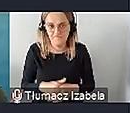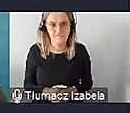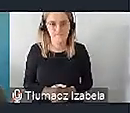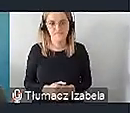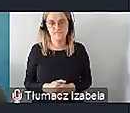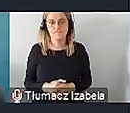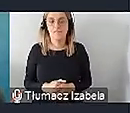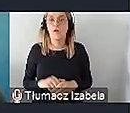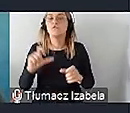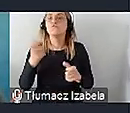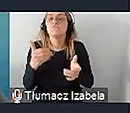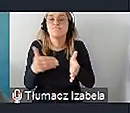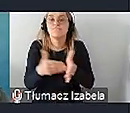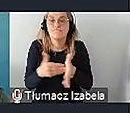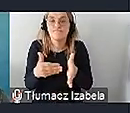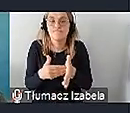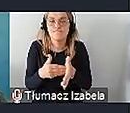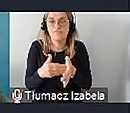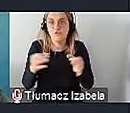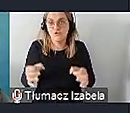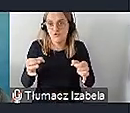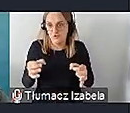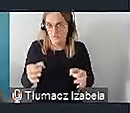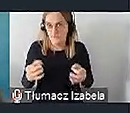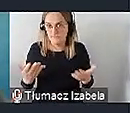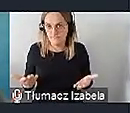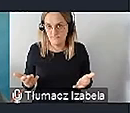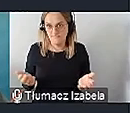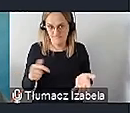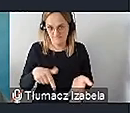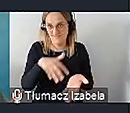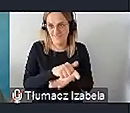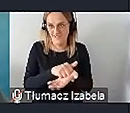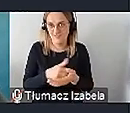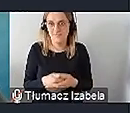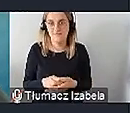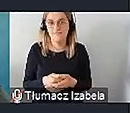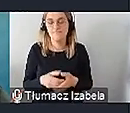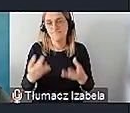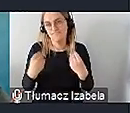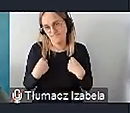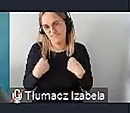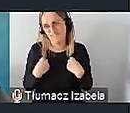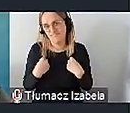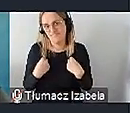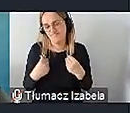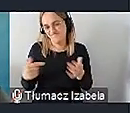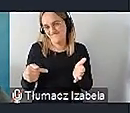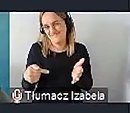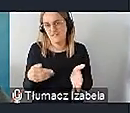Jeśli chodzi o to, co nam się dzisiaj przyda na zajęciach, to przydadzą nam się takie podstawowe narzędzia.